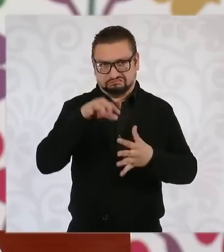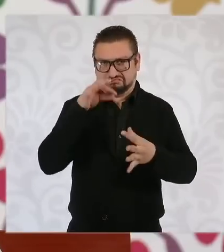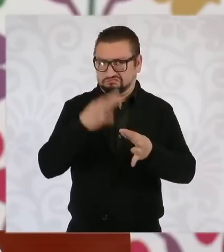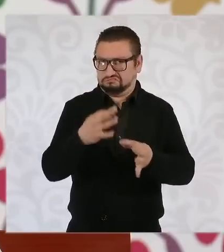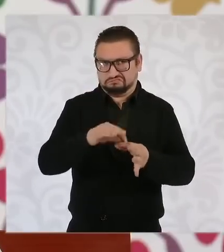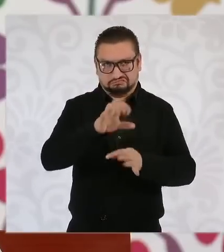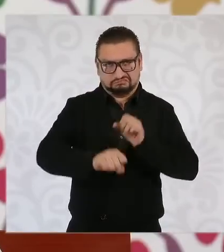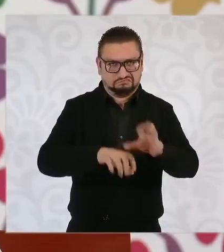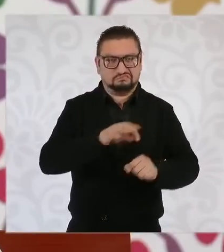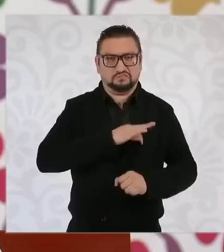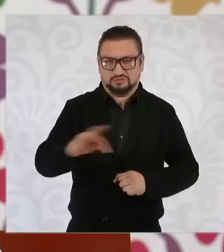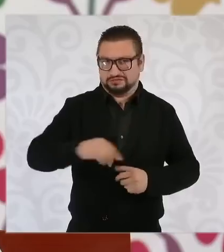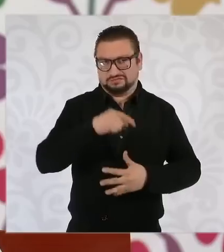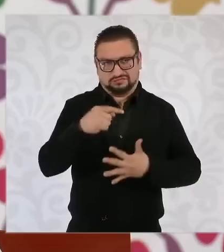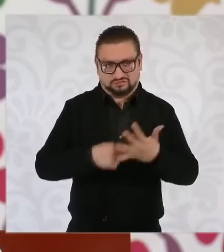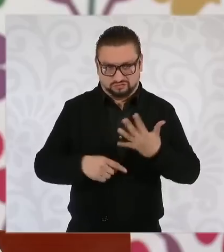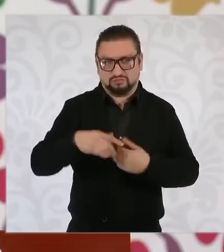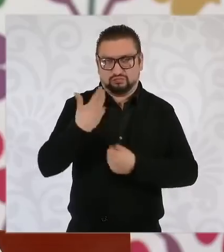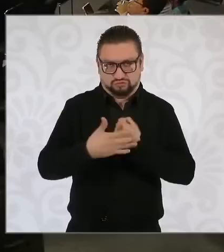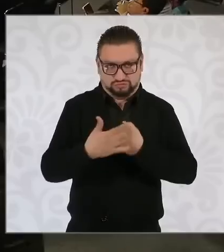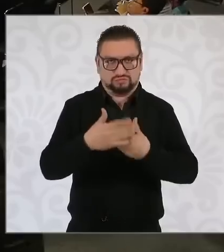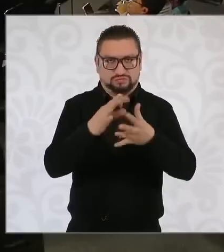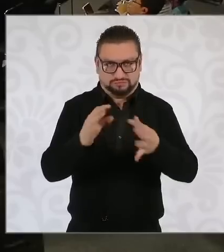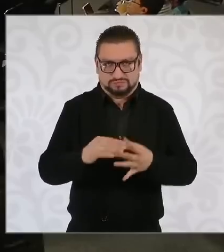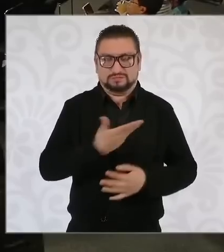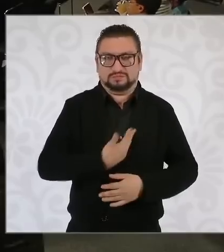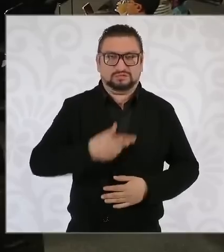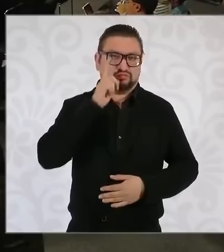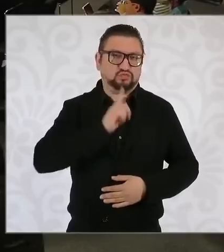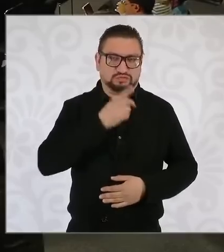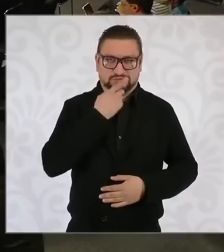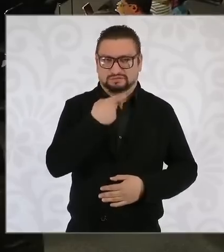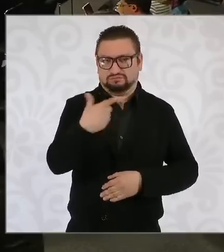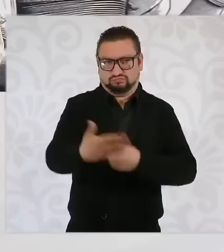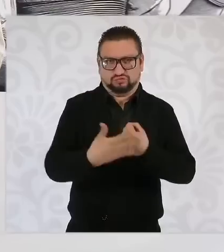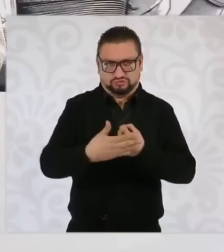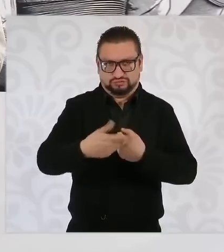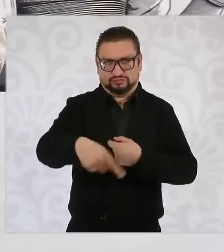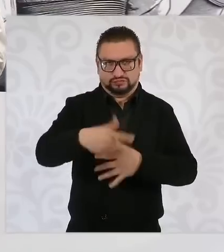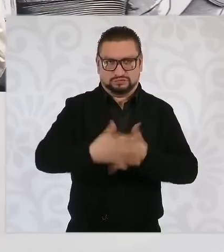todo un conjunto que vamos a explicar Como dijo la presidenta dentro de los próximos 15 días para ver